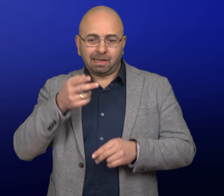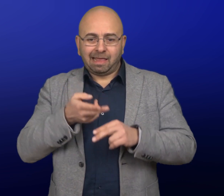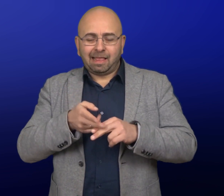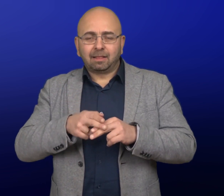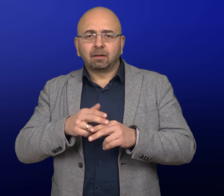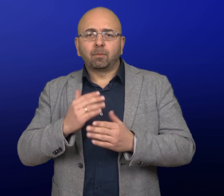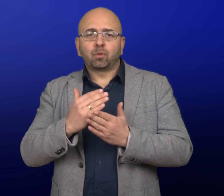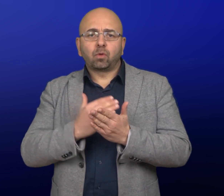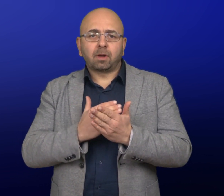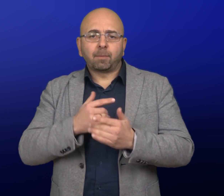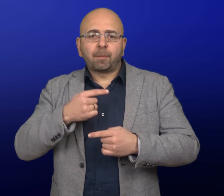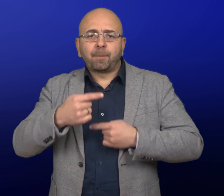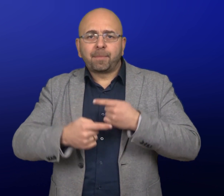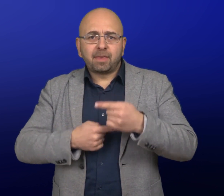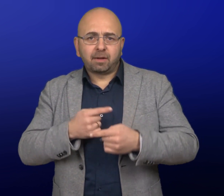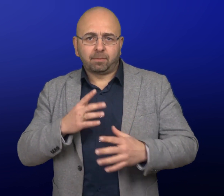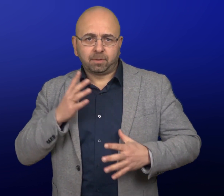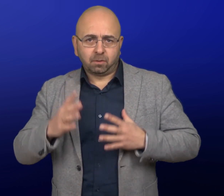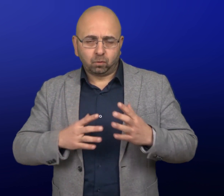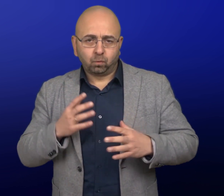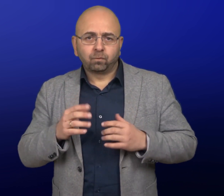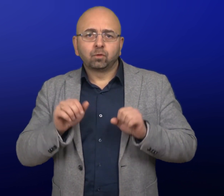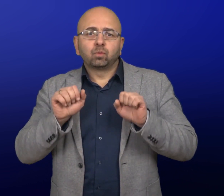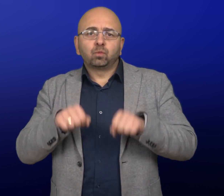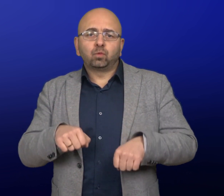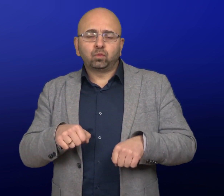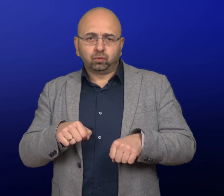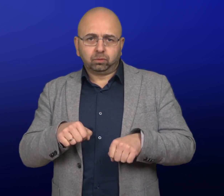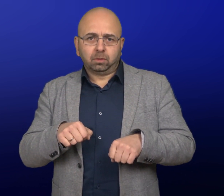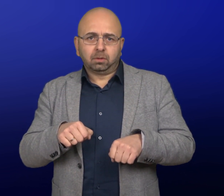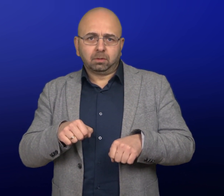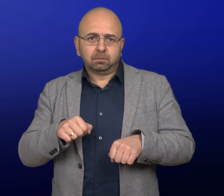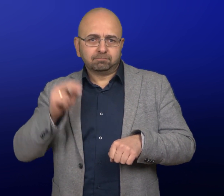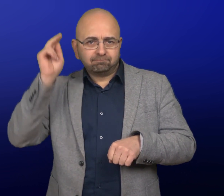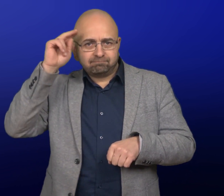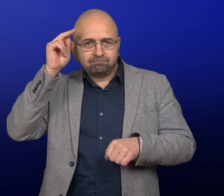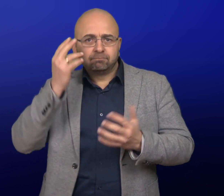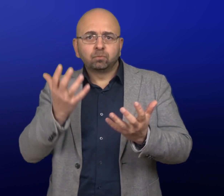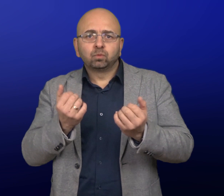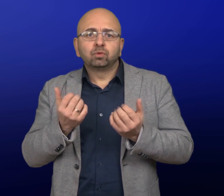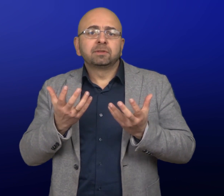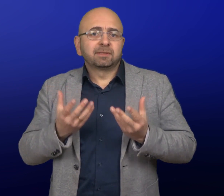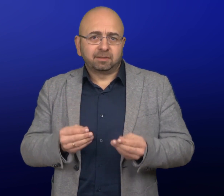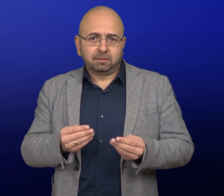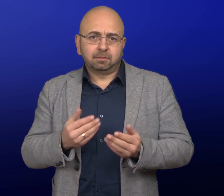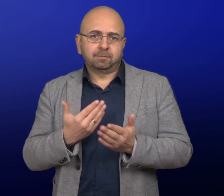Где можно пройти программы переподготовки?